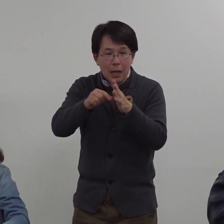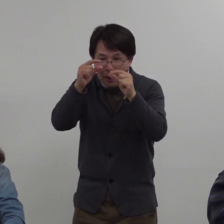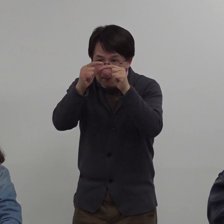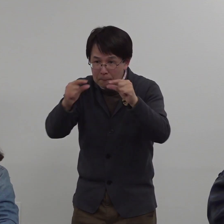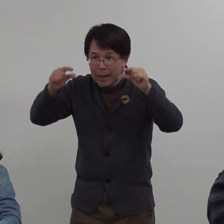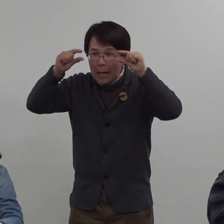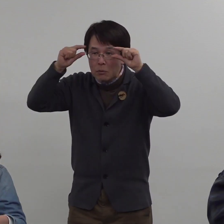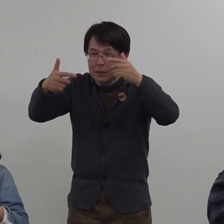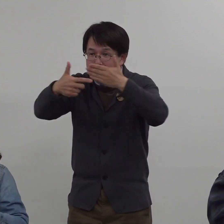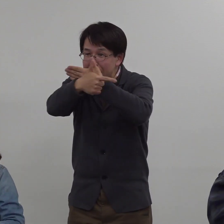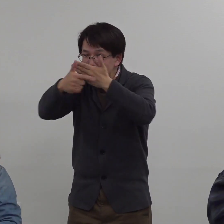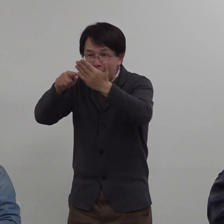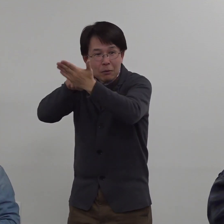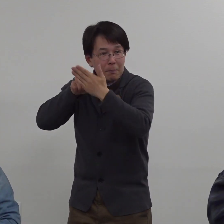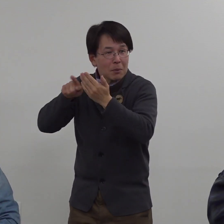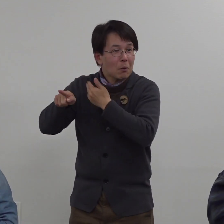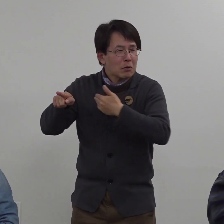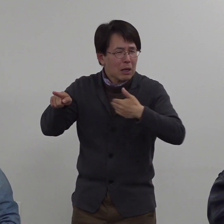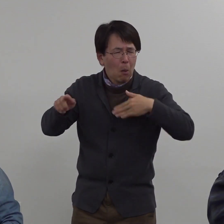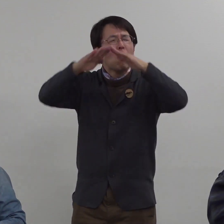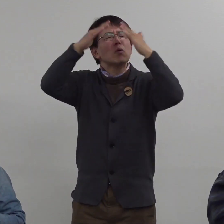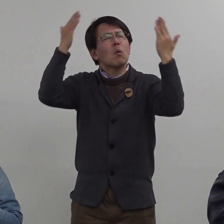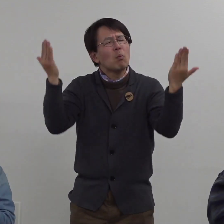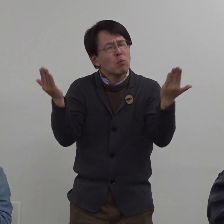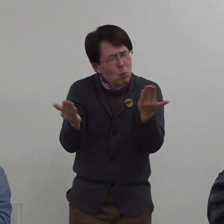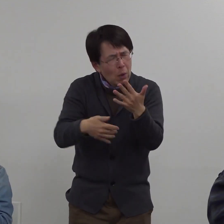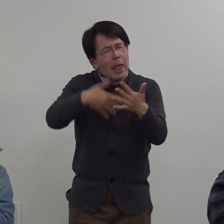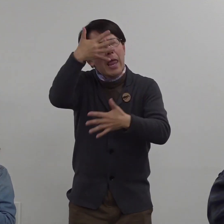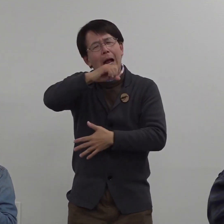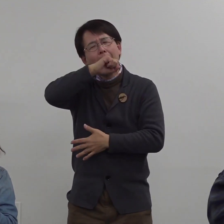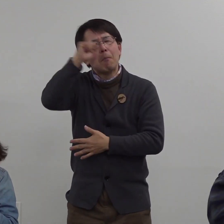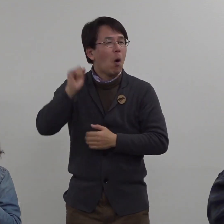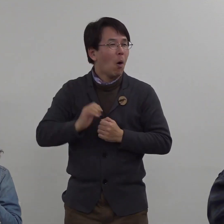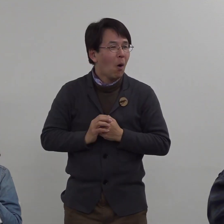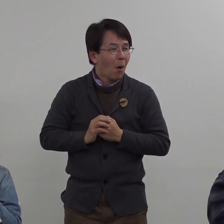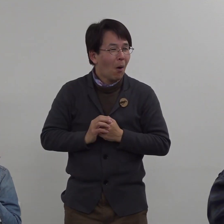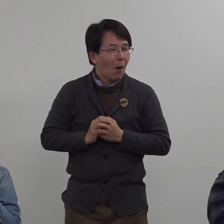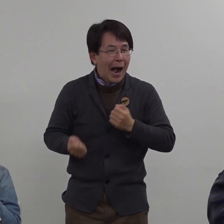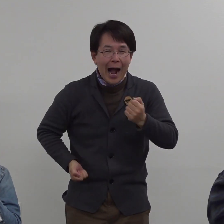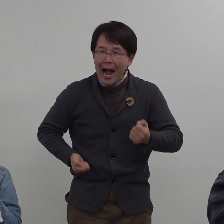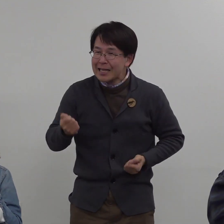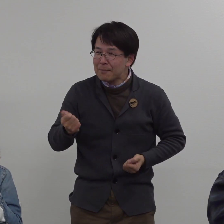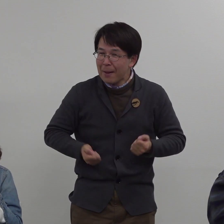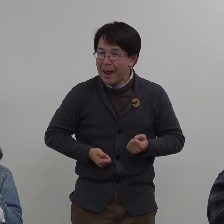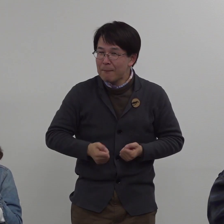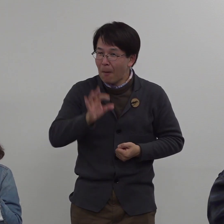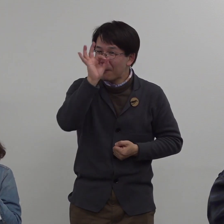ほとんどの映画が今そのようにしてアニメも行けるようになりました